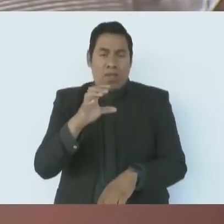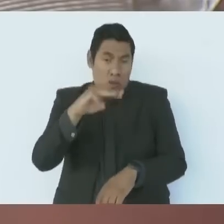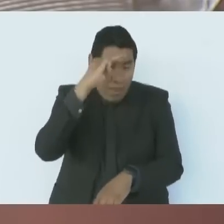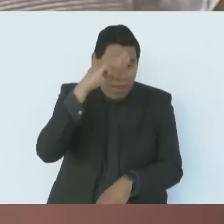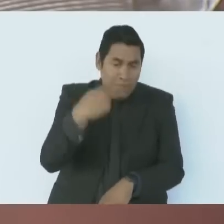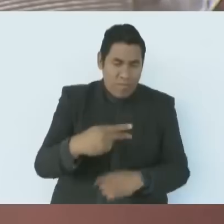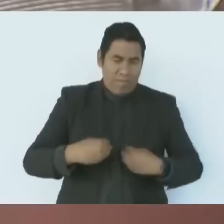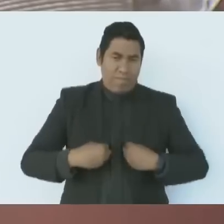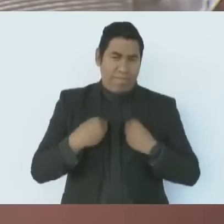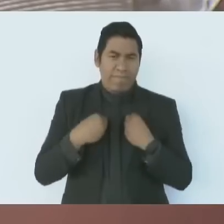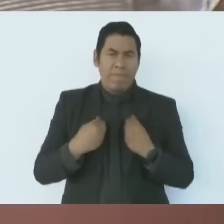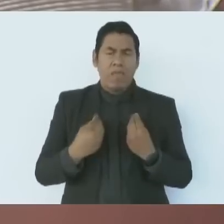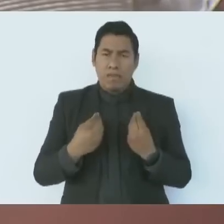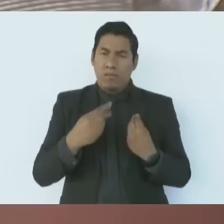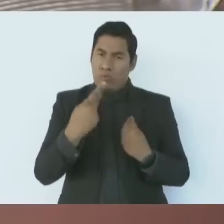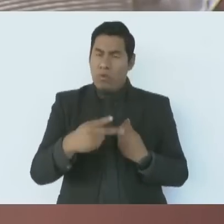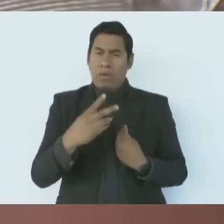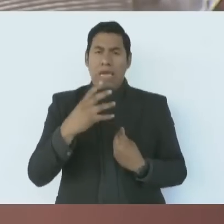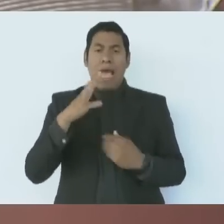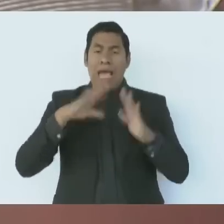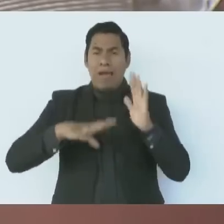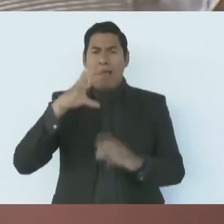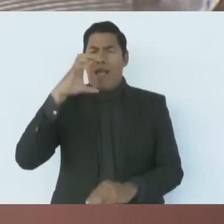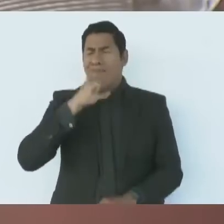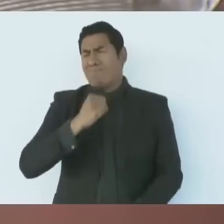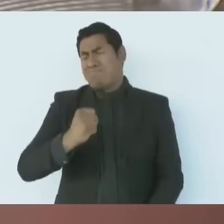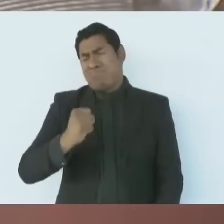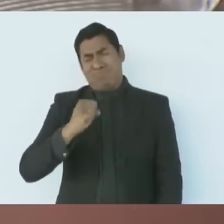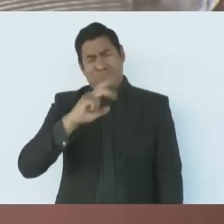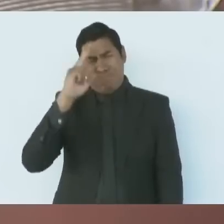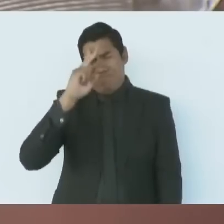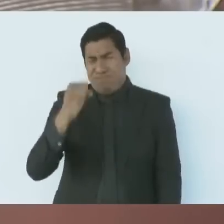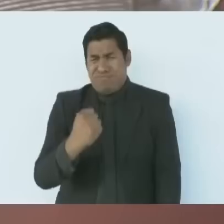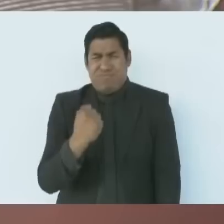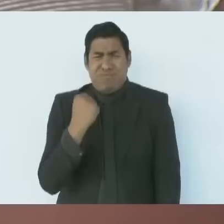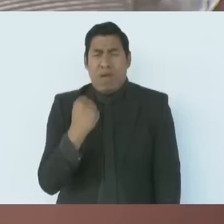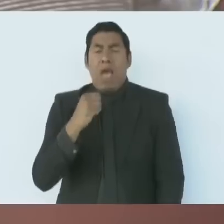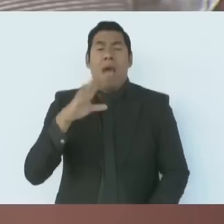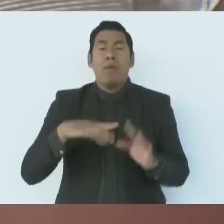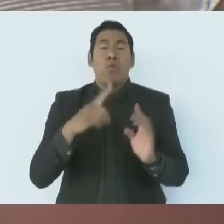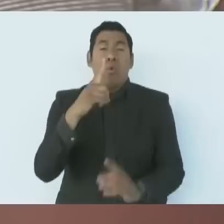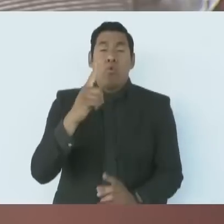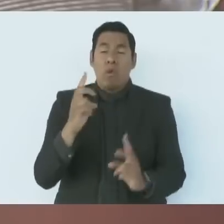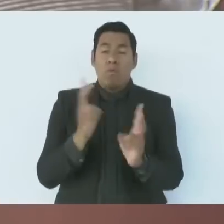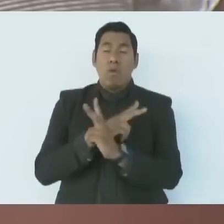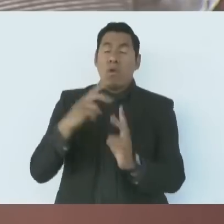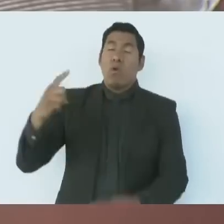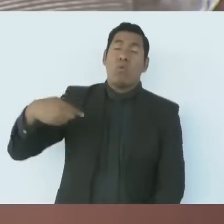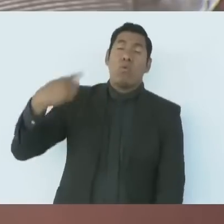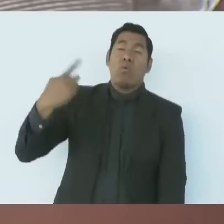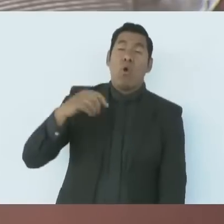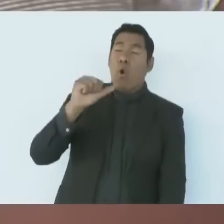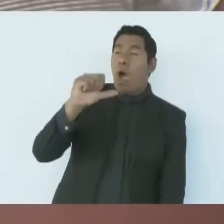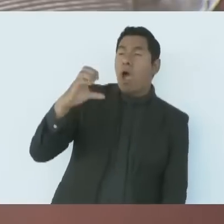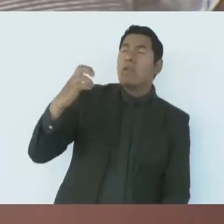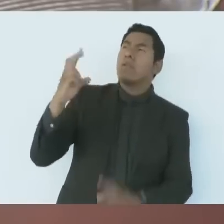climas extremos donde el uso del ventilador el aire acondicionado o la calefacción no